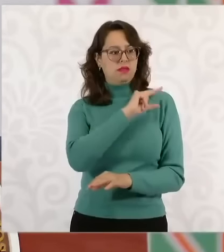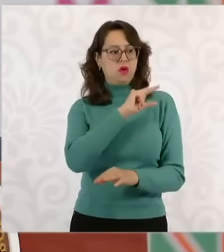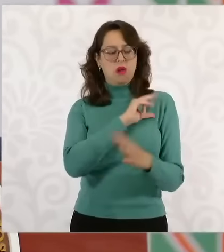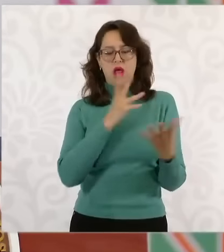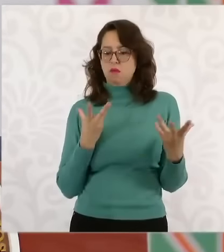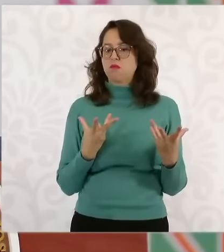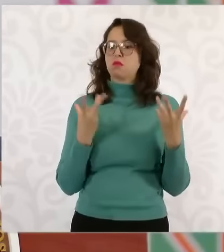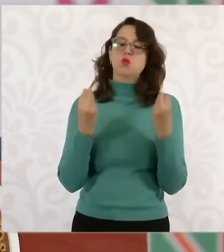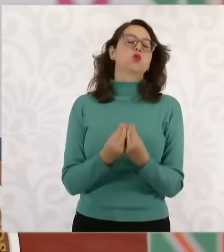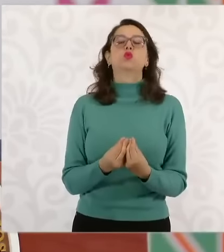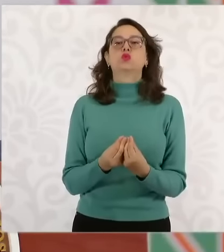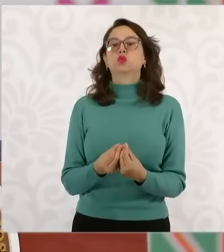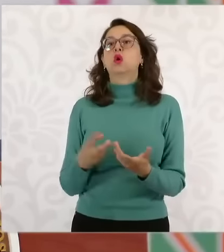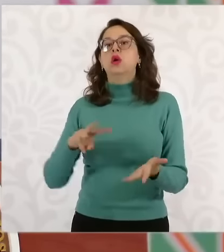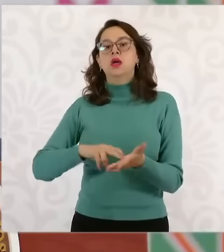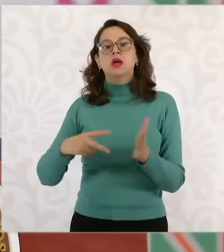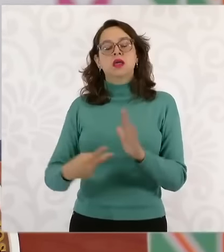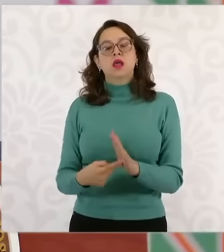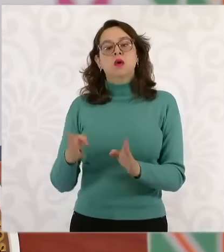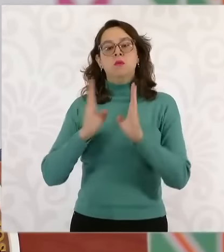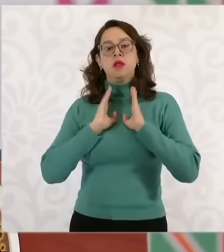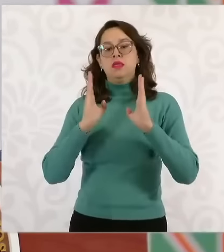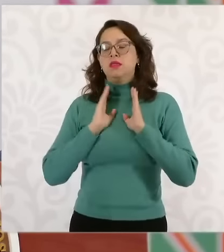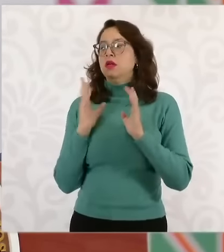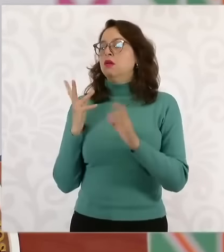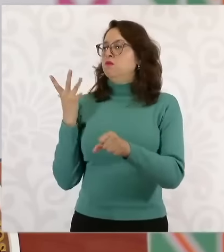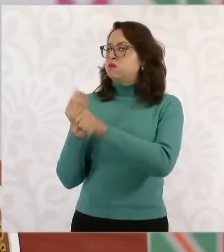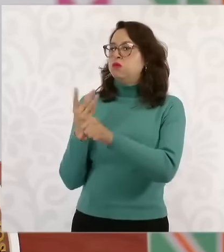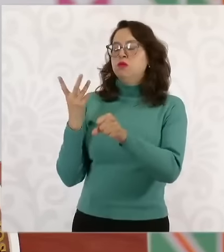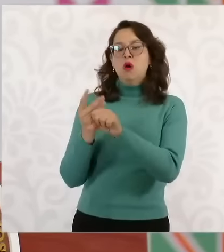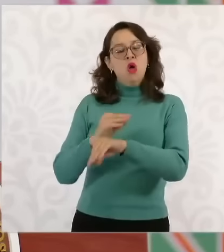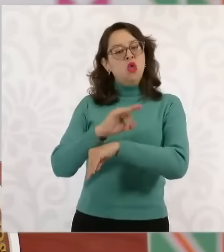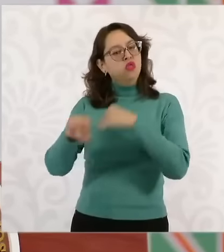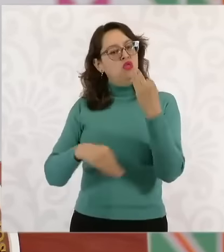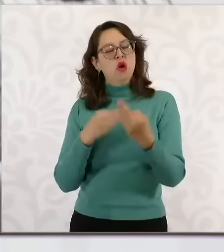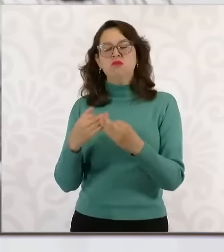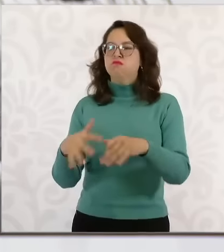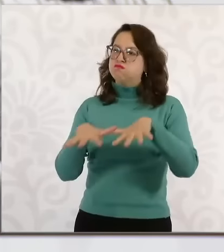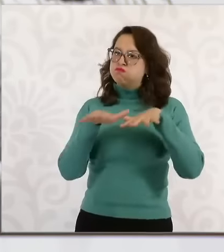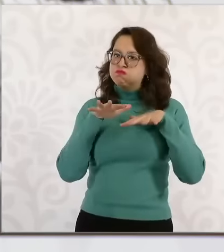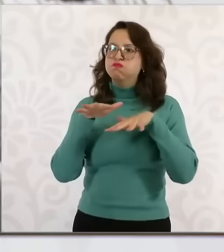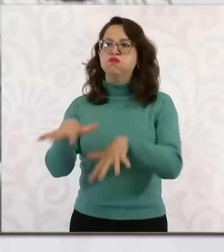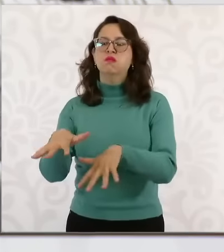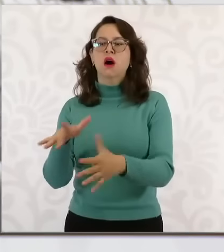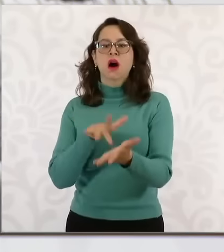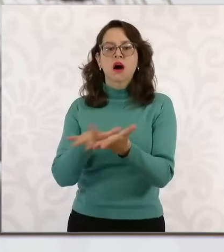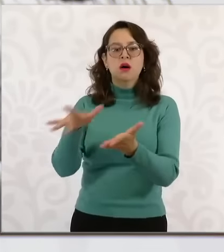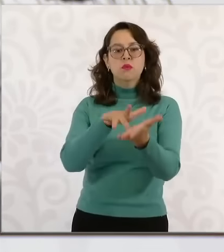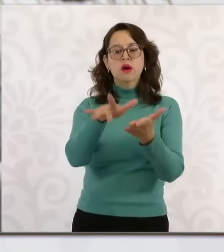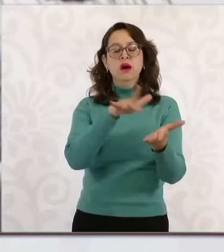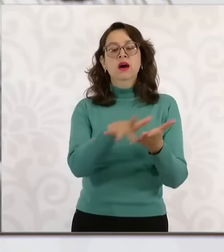los ingenieros militares, eh todos pues apoyando. Secretaría de Salud ya con campamentos de salud